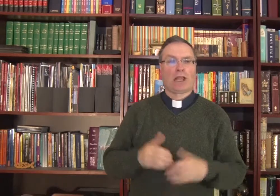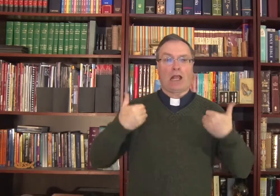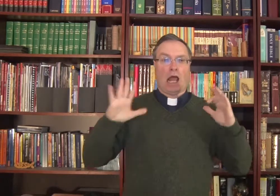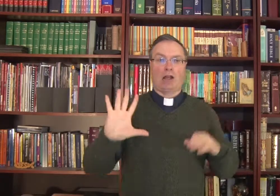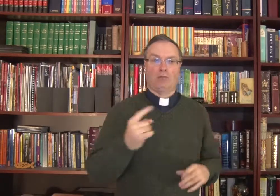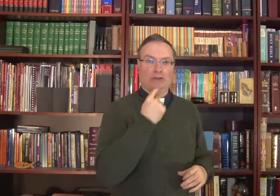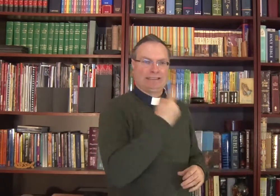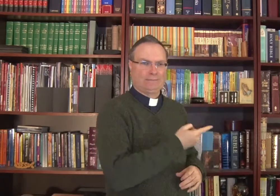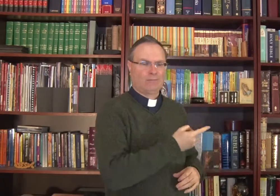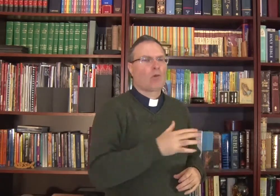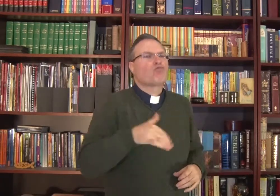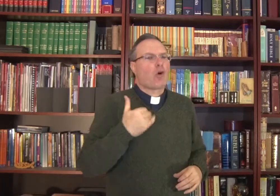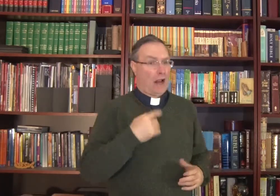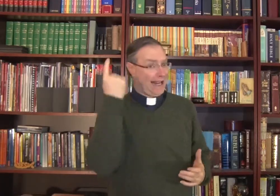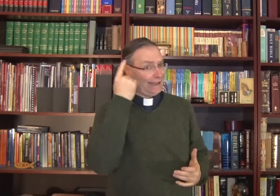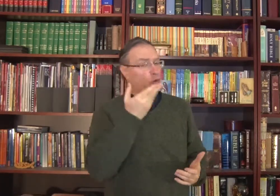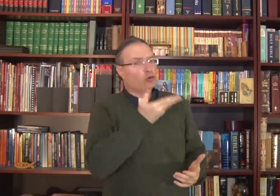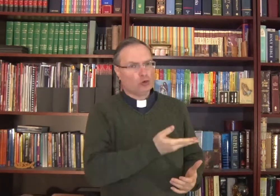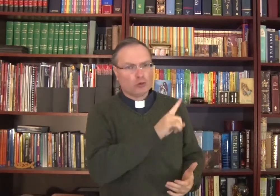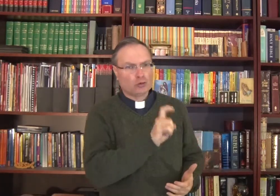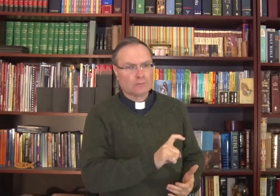L'ange me dit: «Pourquoi t'étonnes-tu?